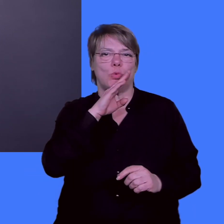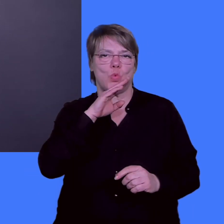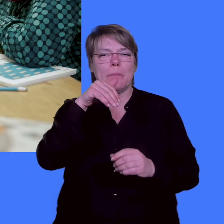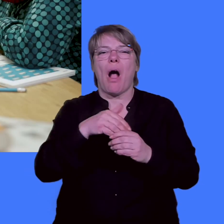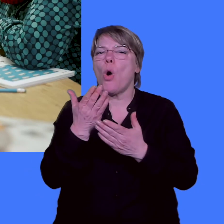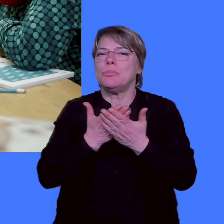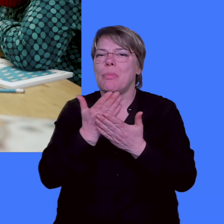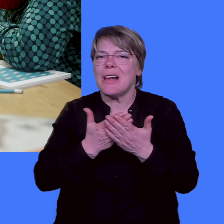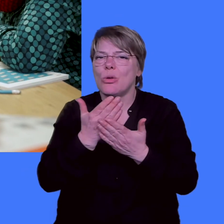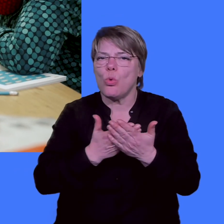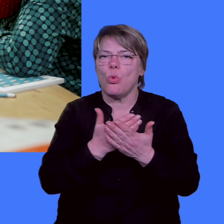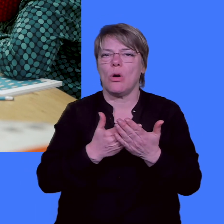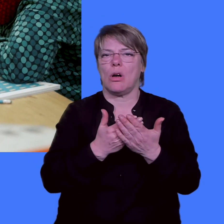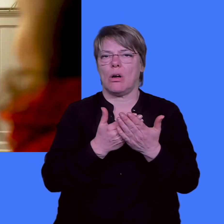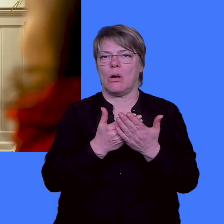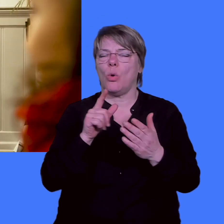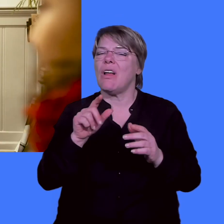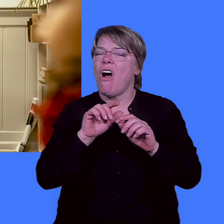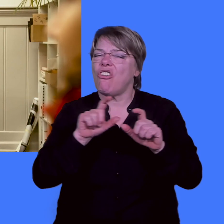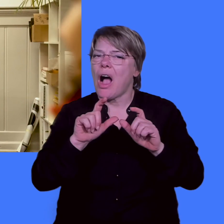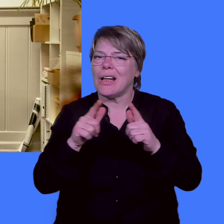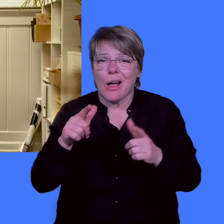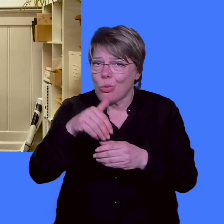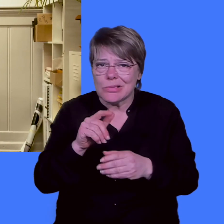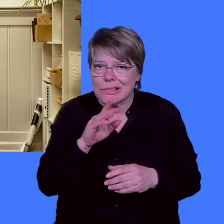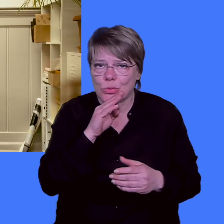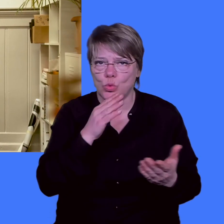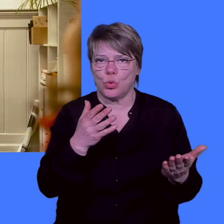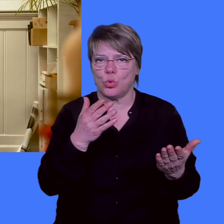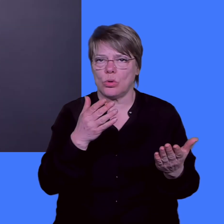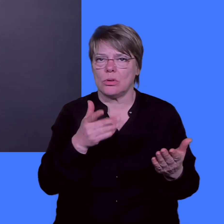Das ist für pädagogische Fachkräfte oft auch sehr herausfordernd sich damit zu beschäftigen,